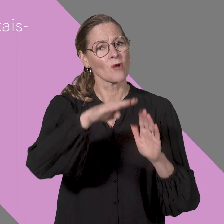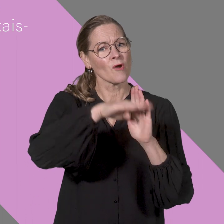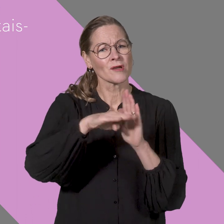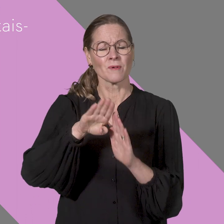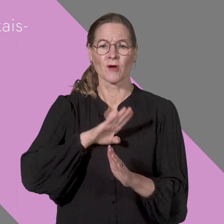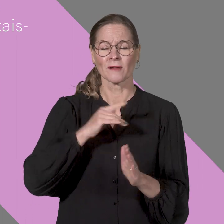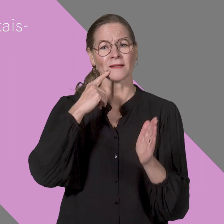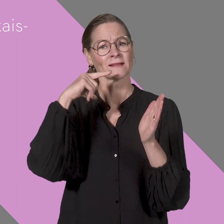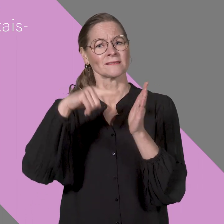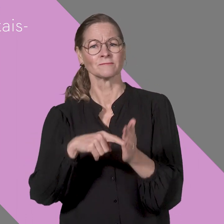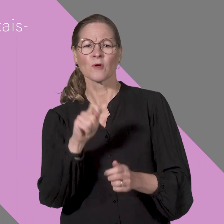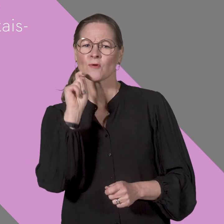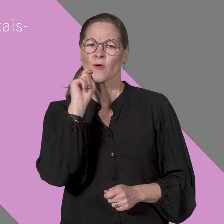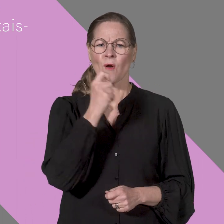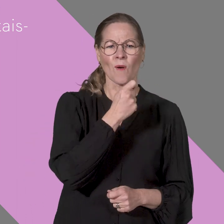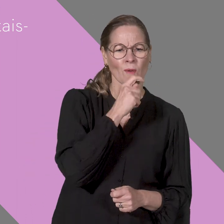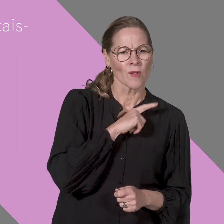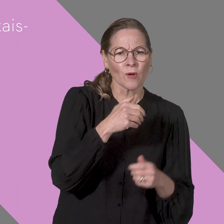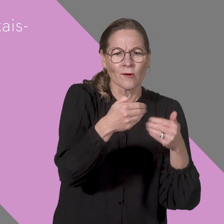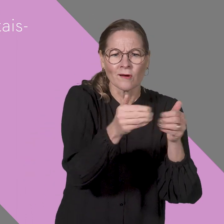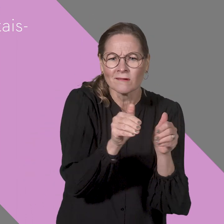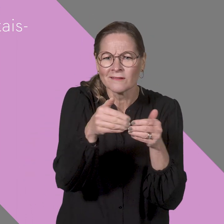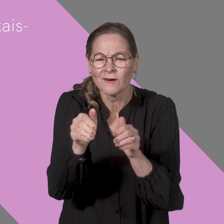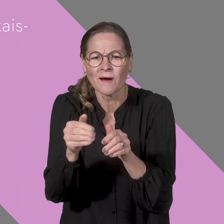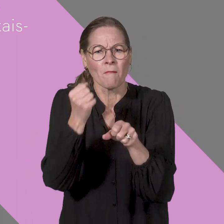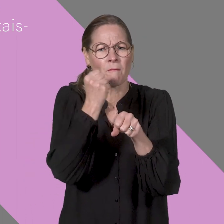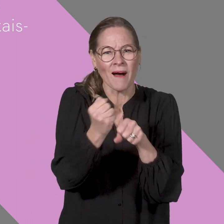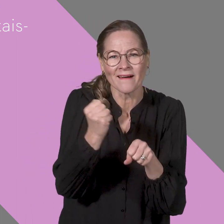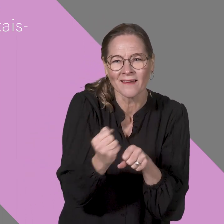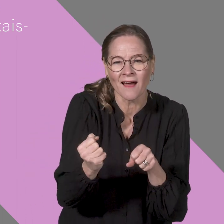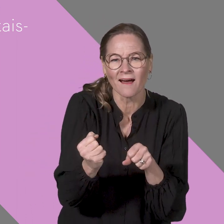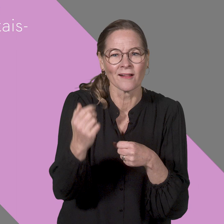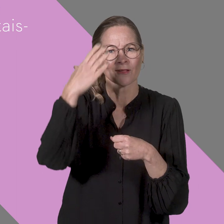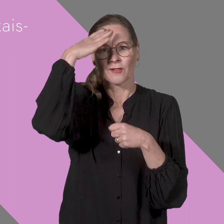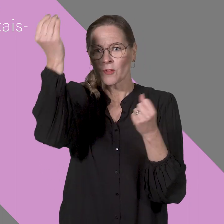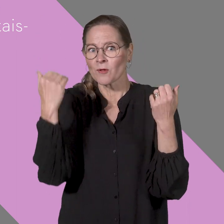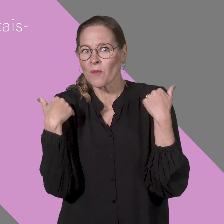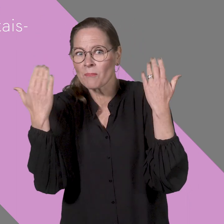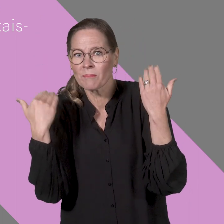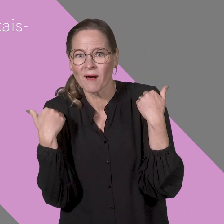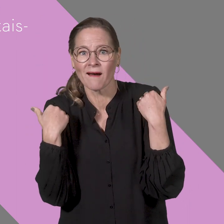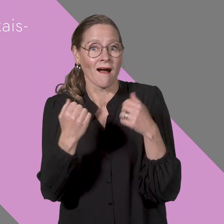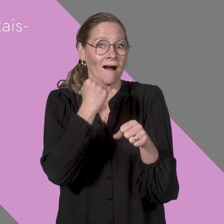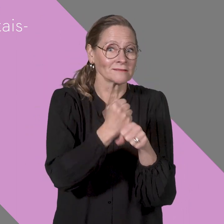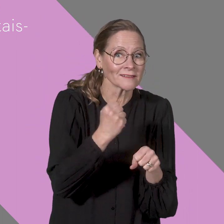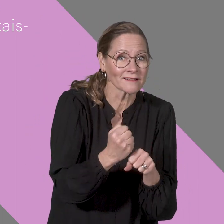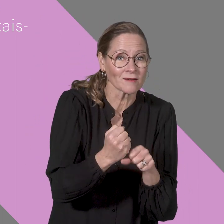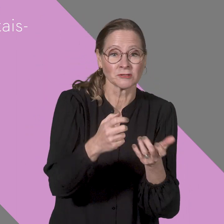Ohjelmassa on mm. jouluisia kojuja ja pajoja, tonttujumppaa, askartelua, -